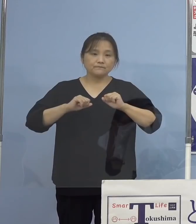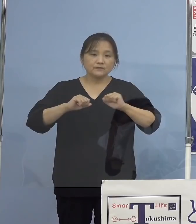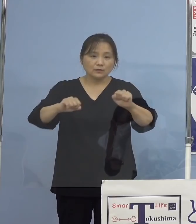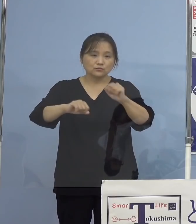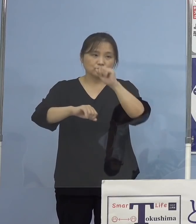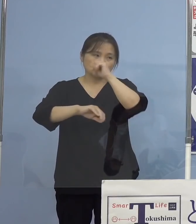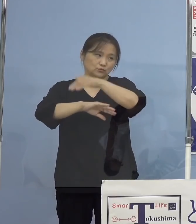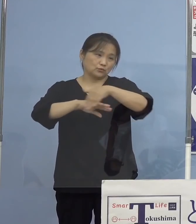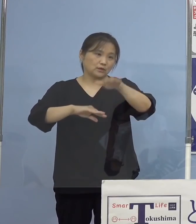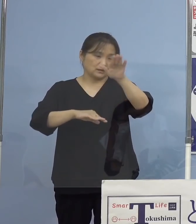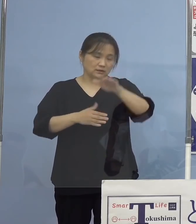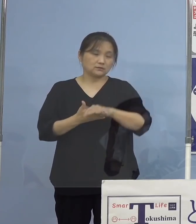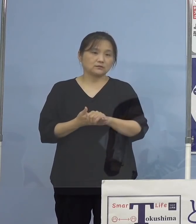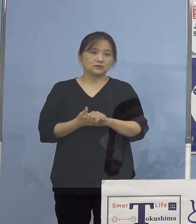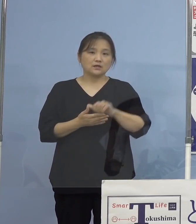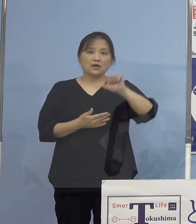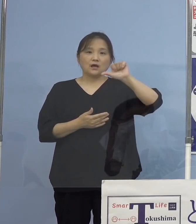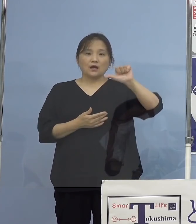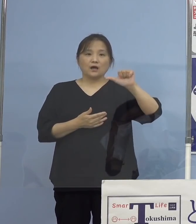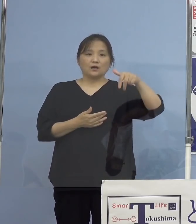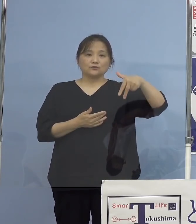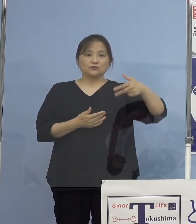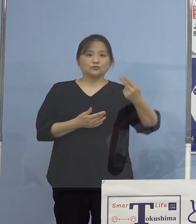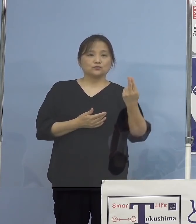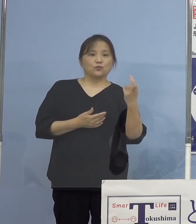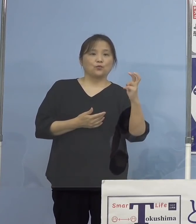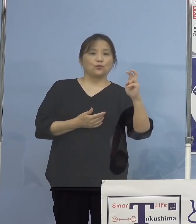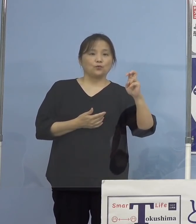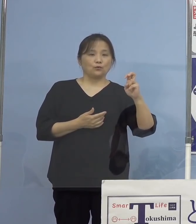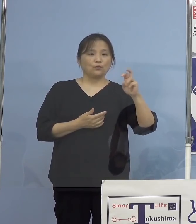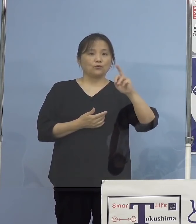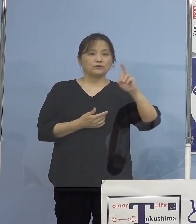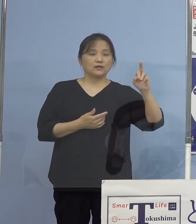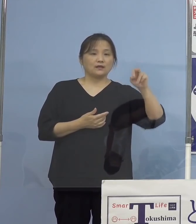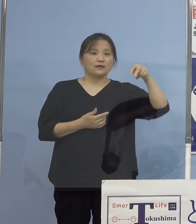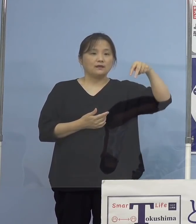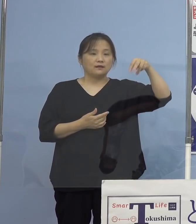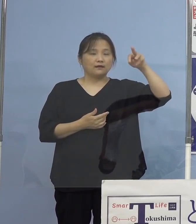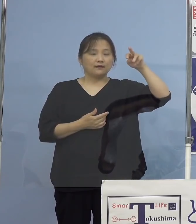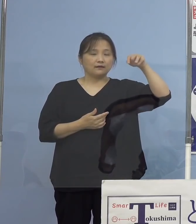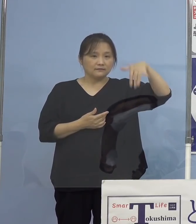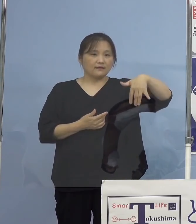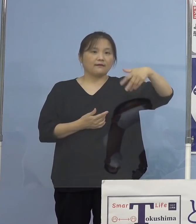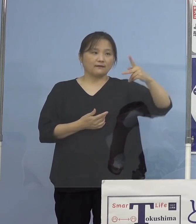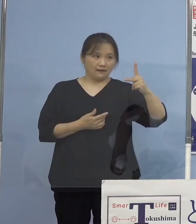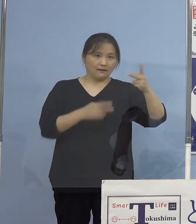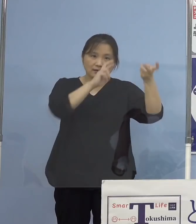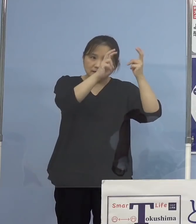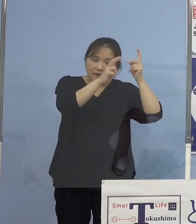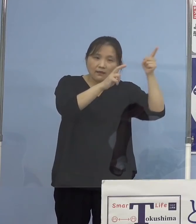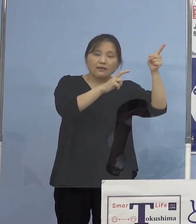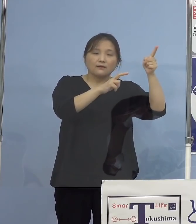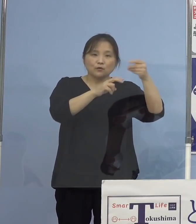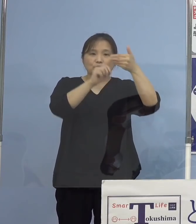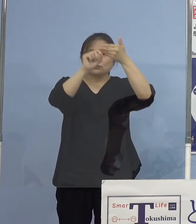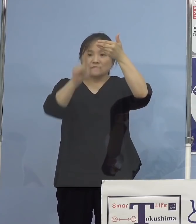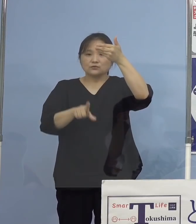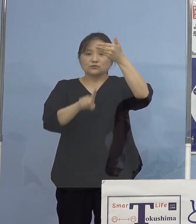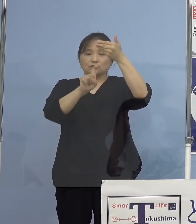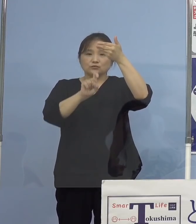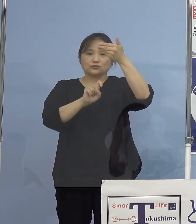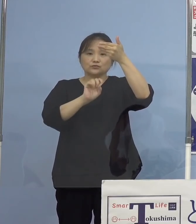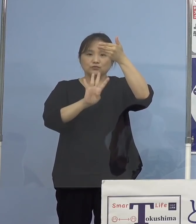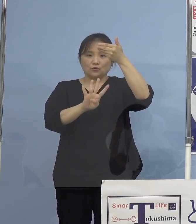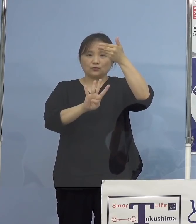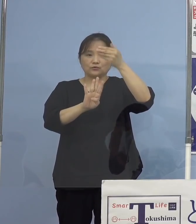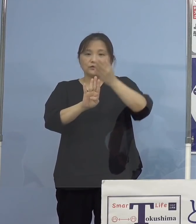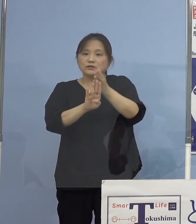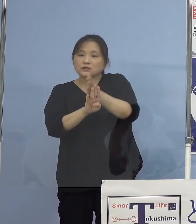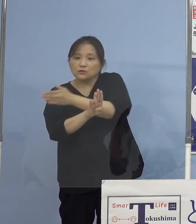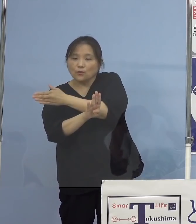またアストラゼネカ社製、こちらにつきましても 9月14日以降、第2第4火曜日